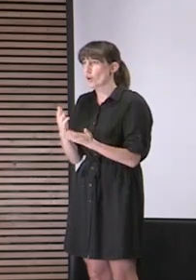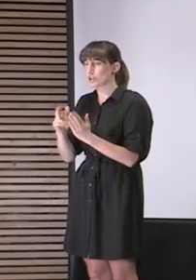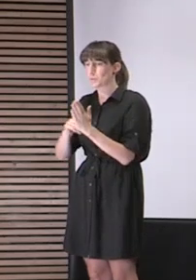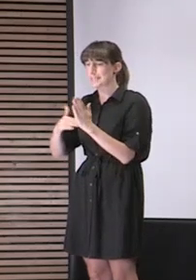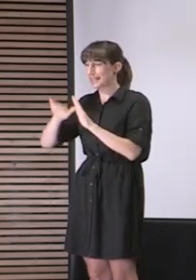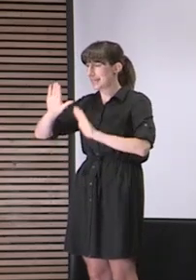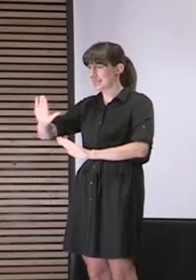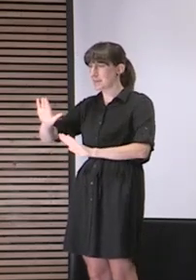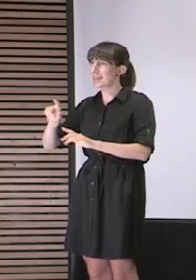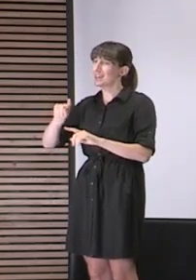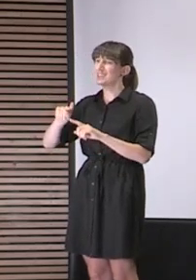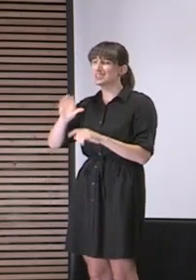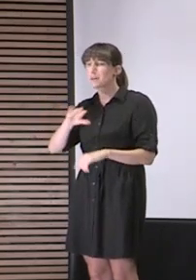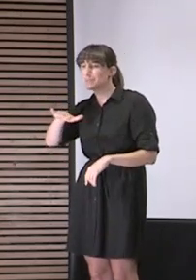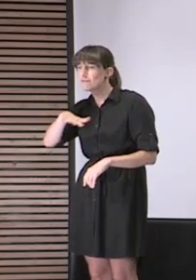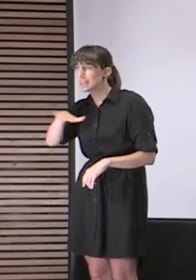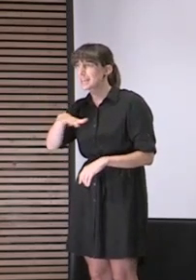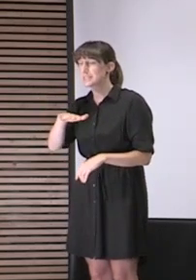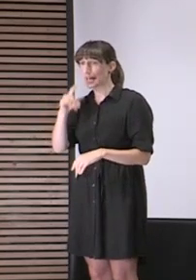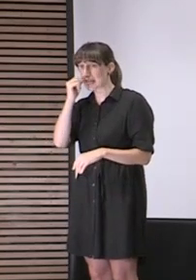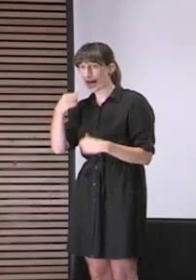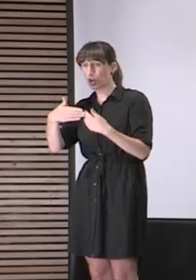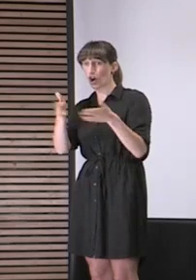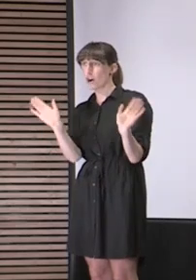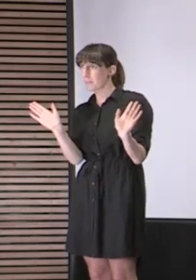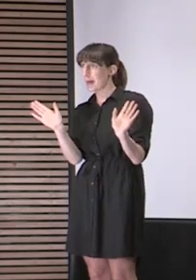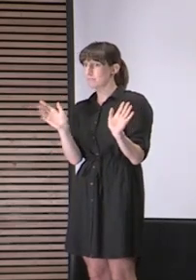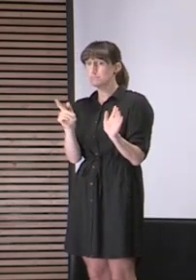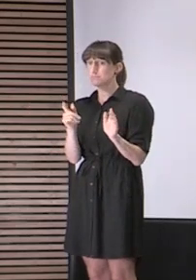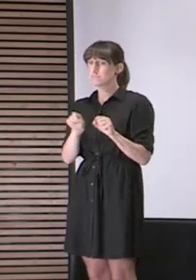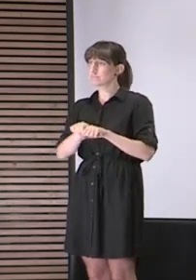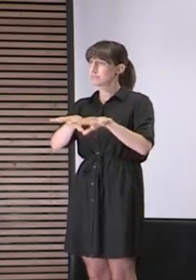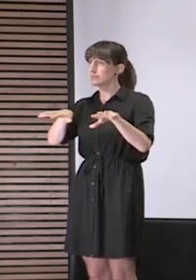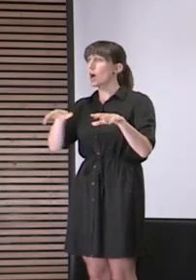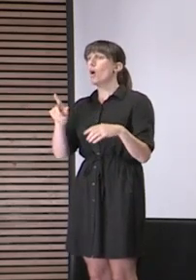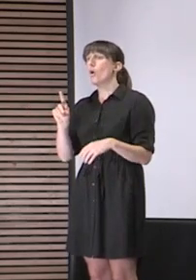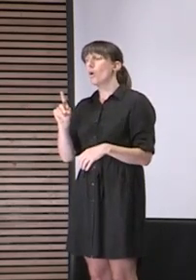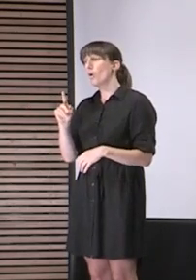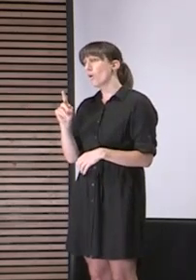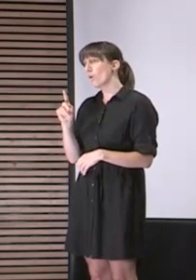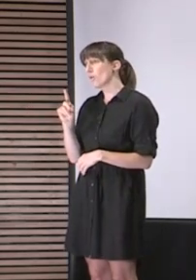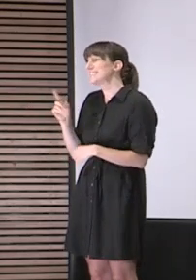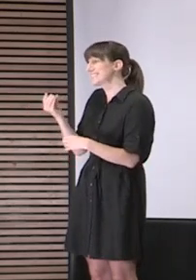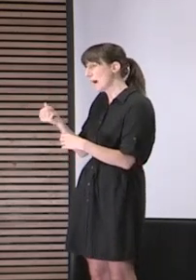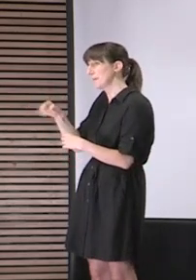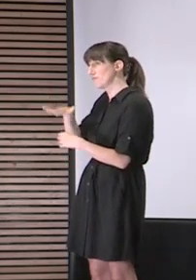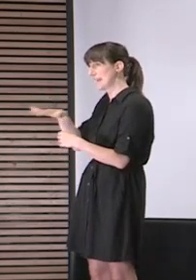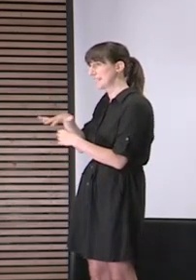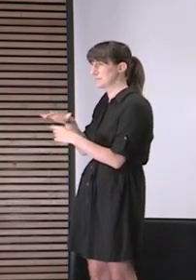de que podamos salir en el